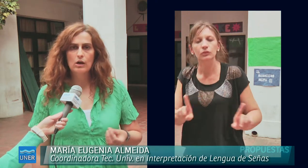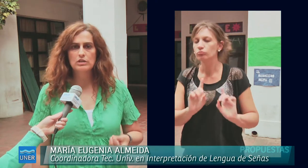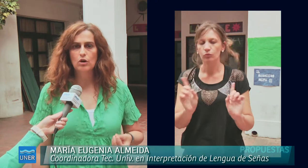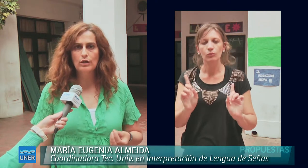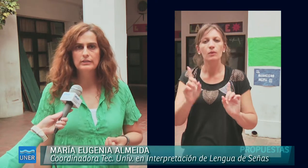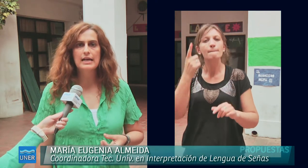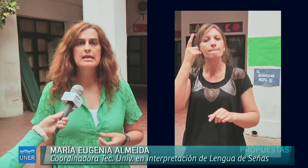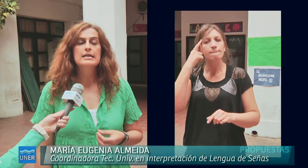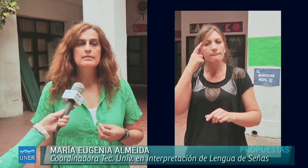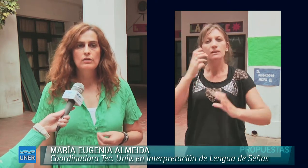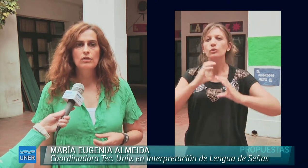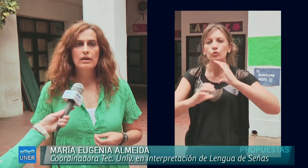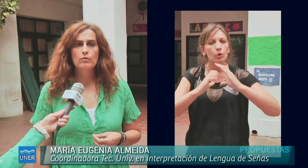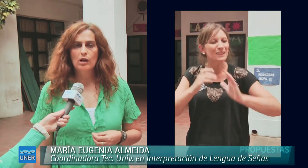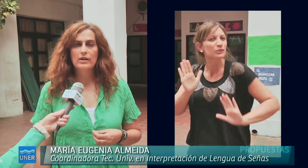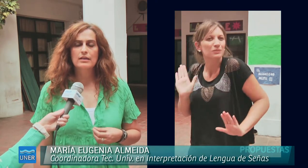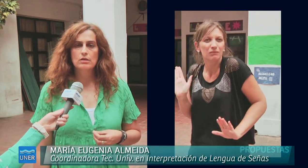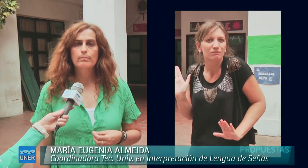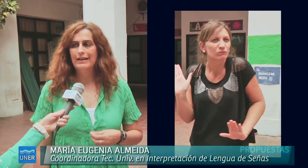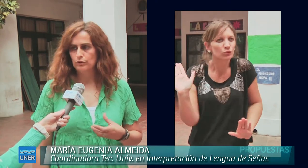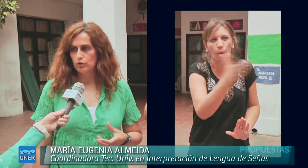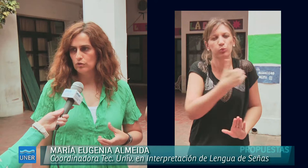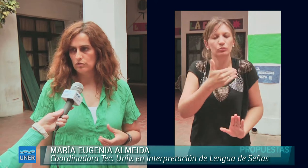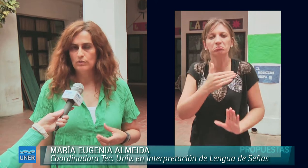cosa con la otra. Sino una comunicación para todos.